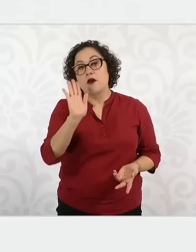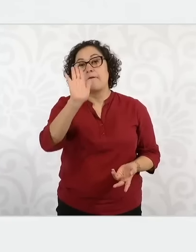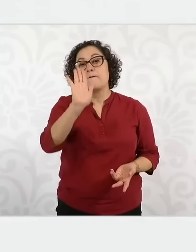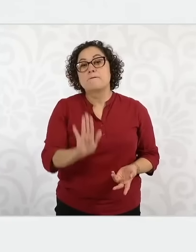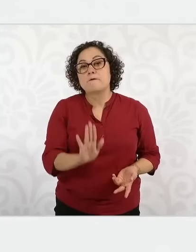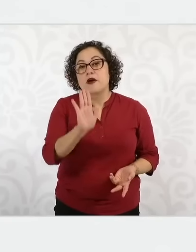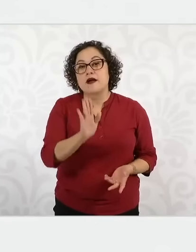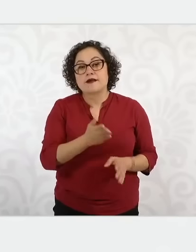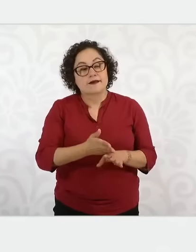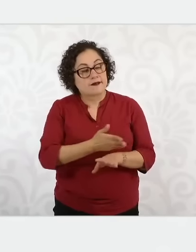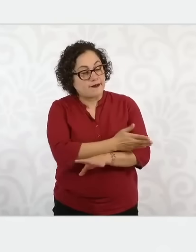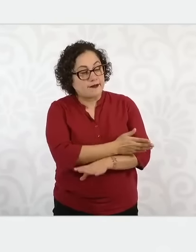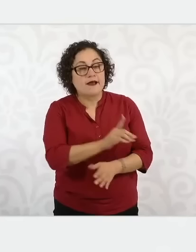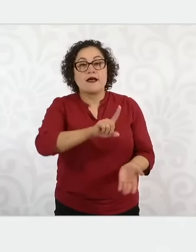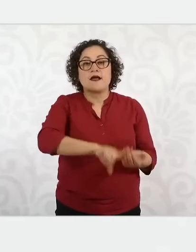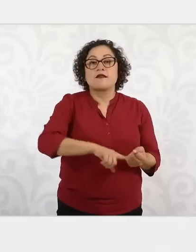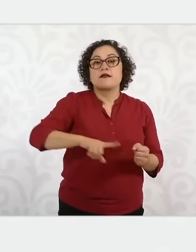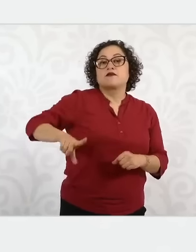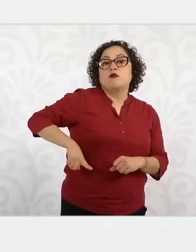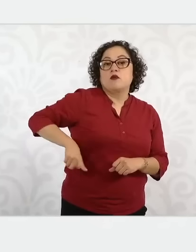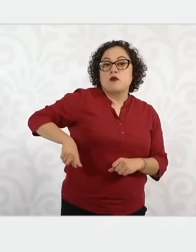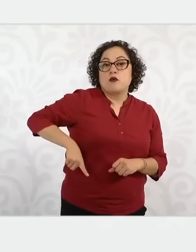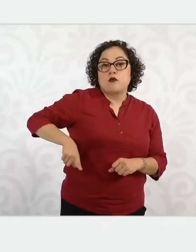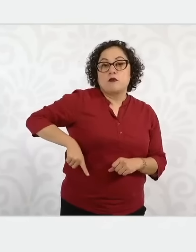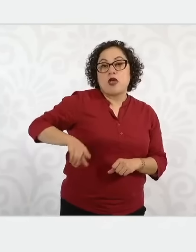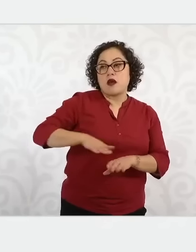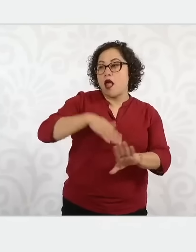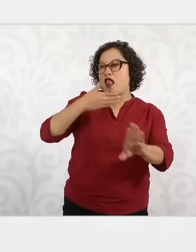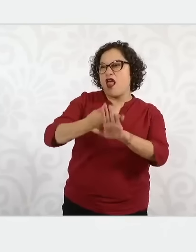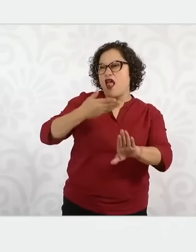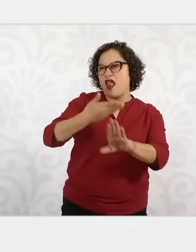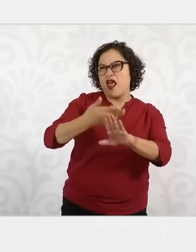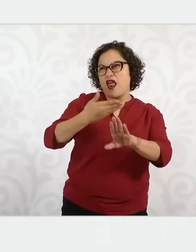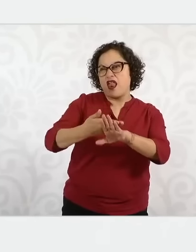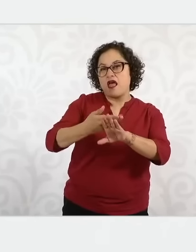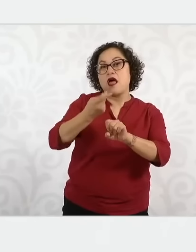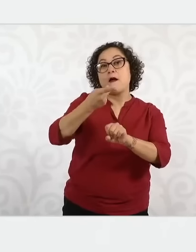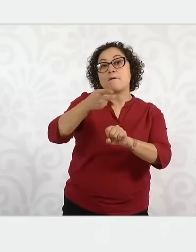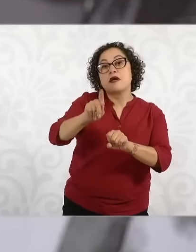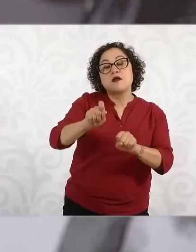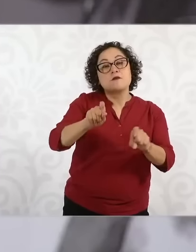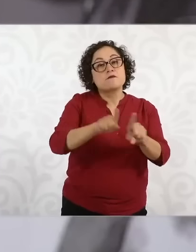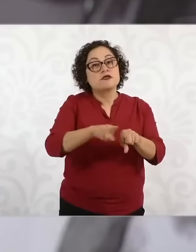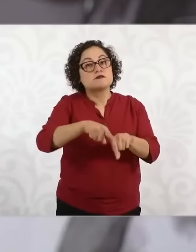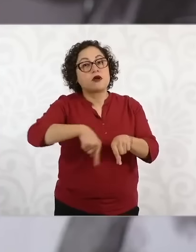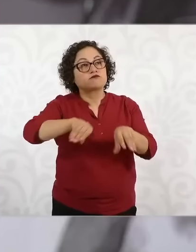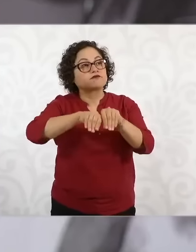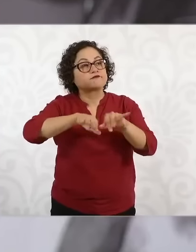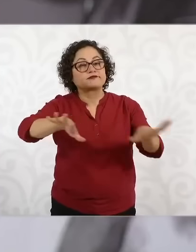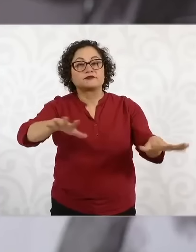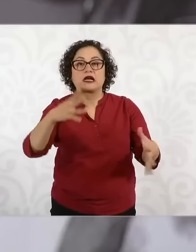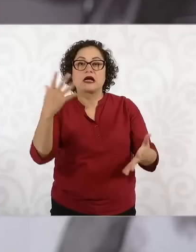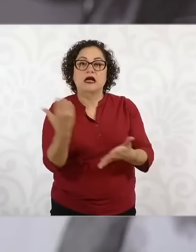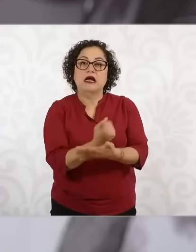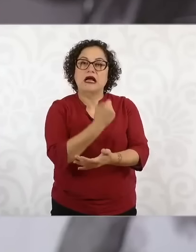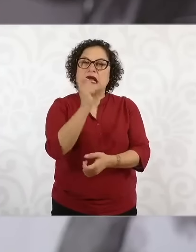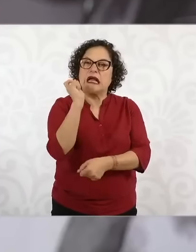de combatirlos y al mismo tiempo en la propaganda pues haciéndolos grandes. ¿Y qué es lo que hemos